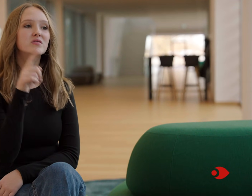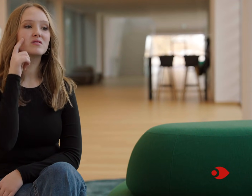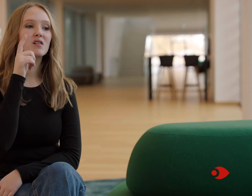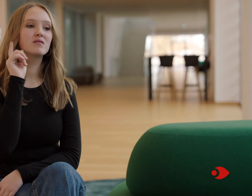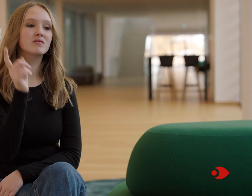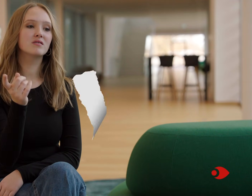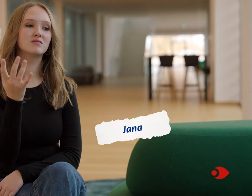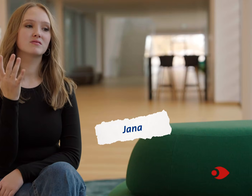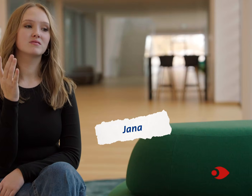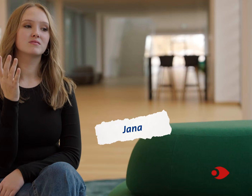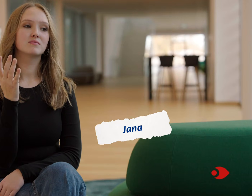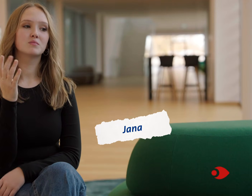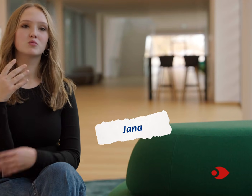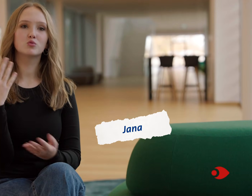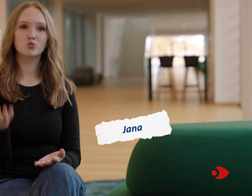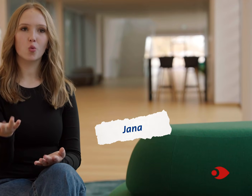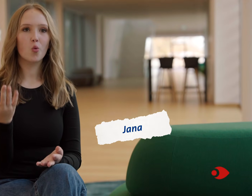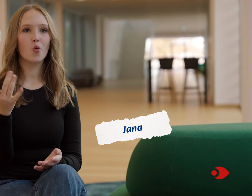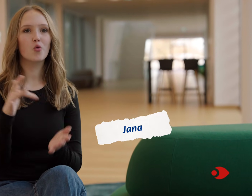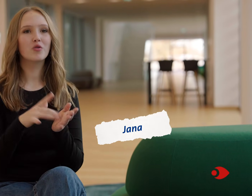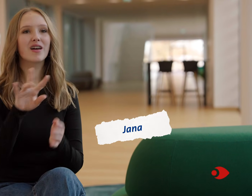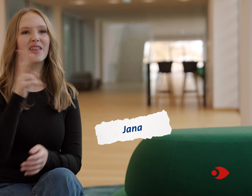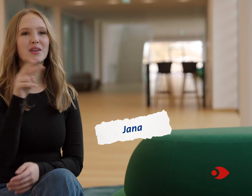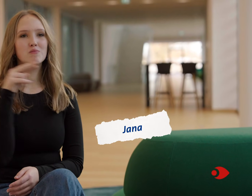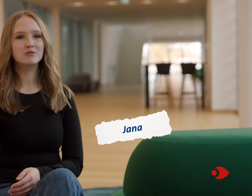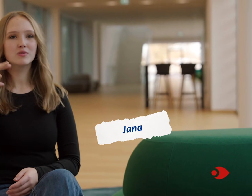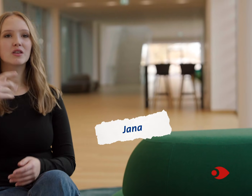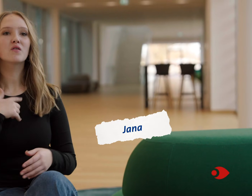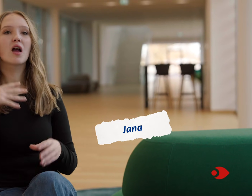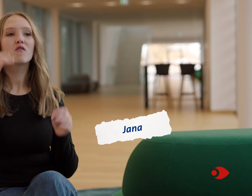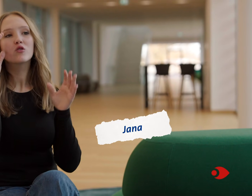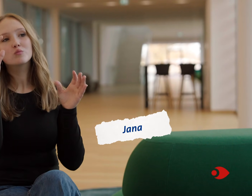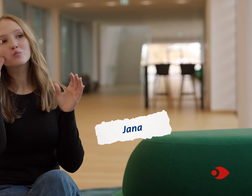Ich habe nicht gedacht, dass das so anders ist, mit dem Perspektivwechsel: